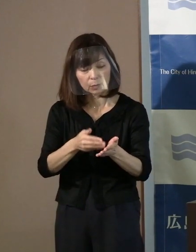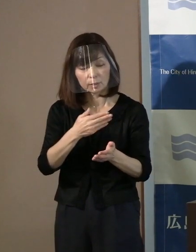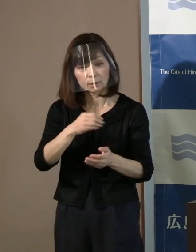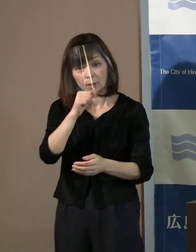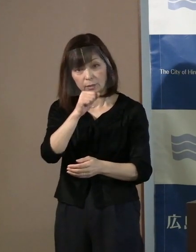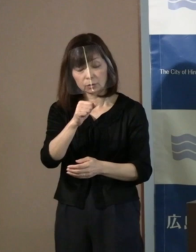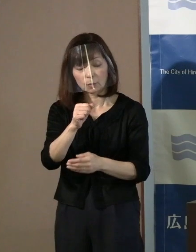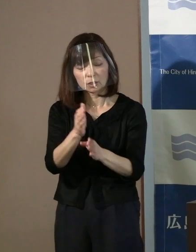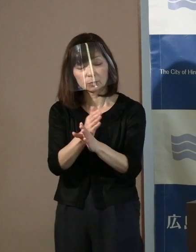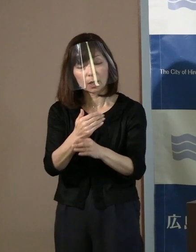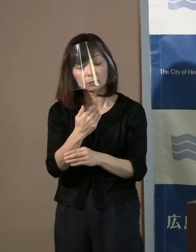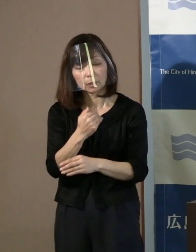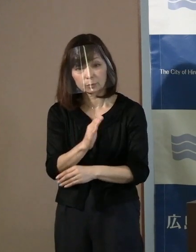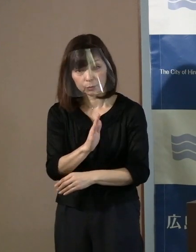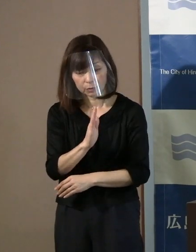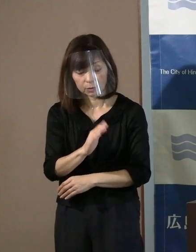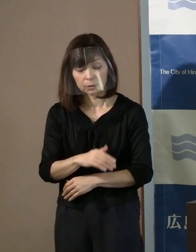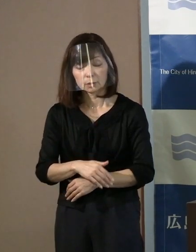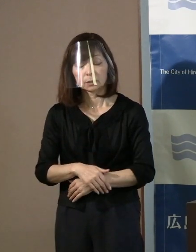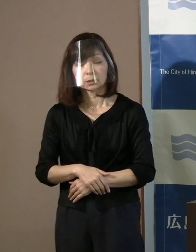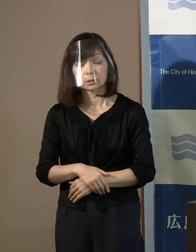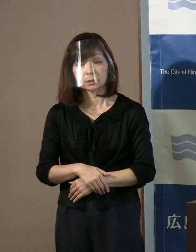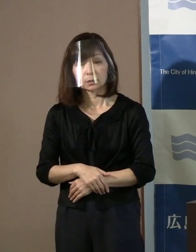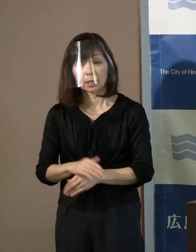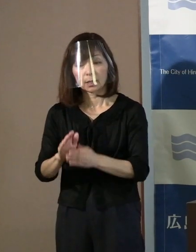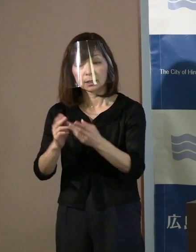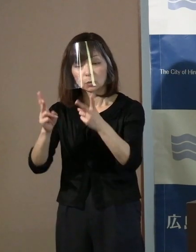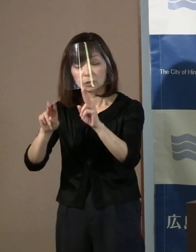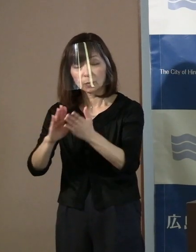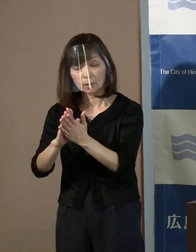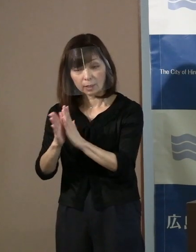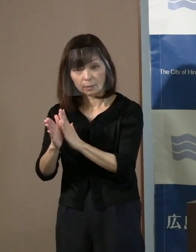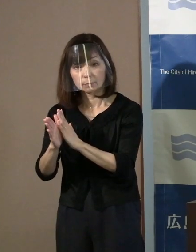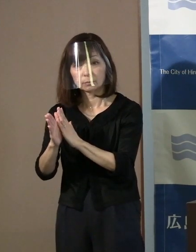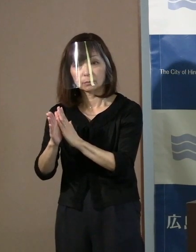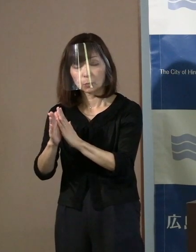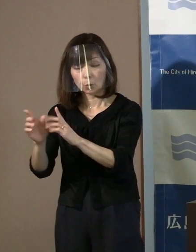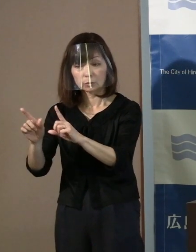県の方も言っておられますけれども､ そういった方々については 来年度にはちゃんと